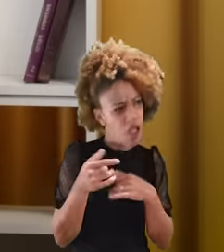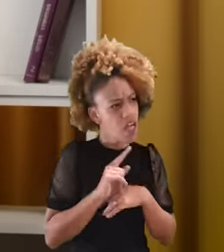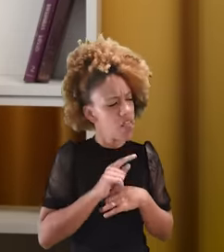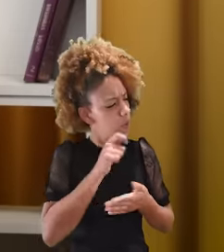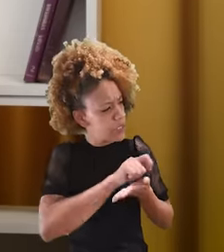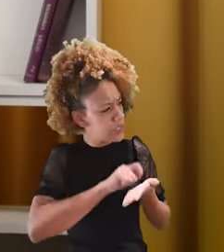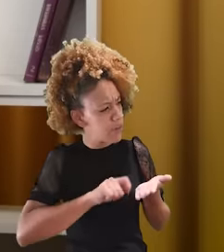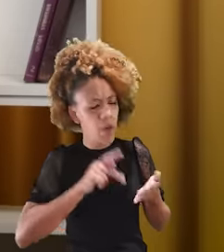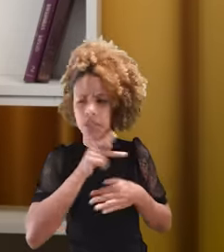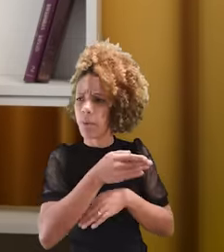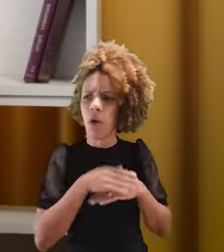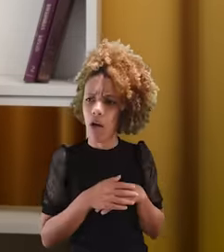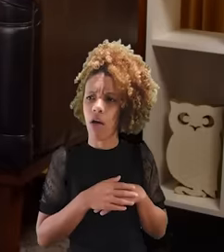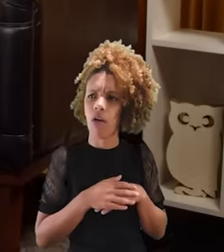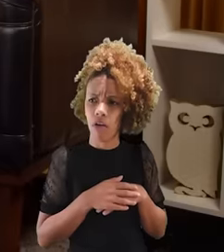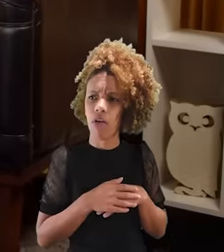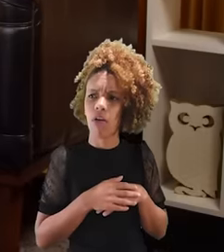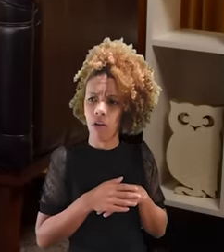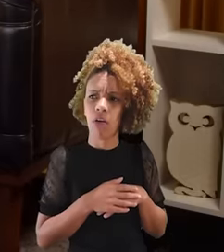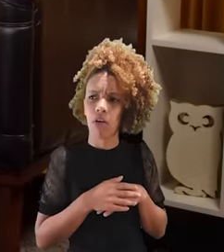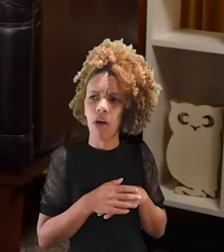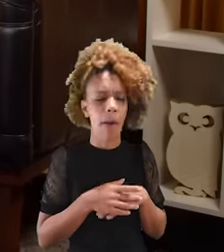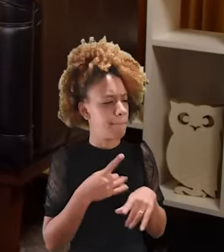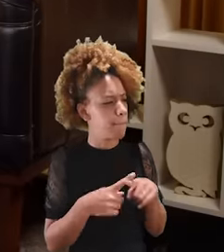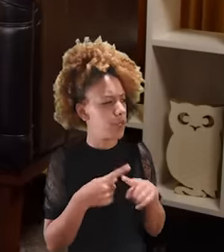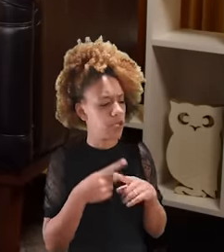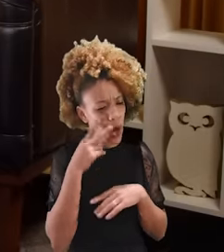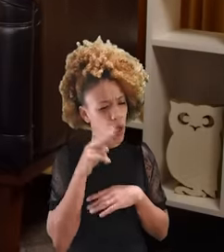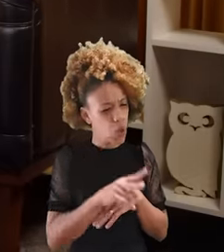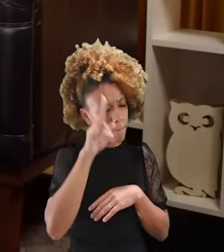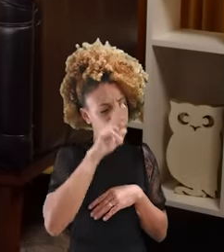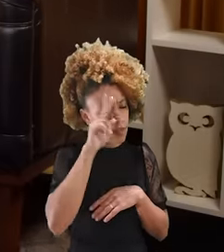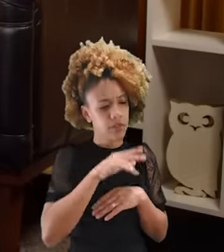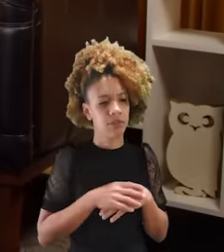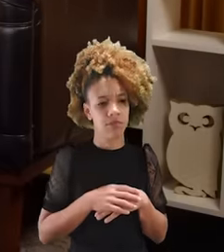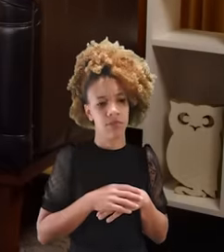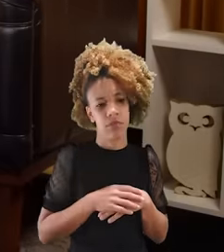escreveu essa [ __ ] ah do porque ele ele ele Ele olhou para essa história morreu pobre com certeza